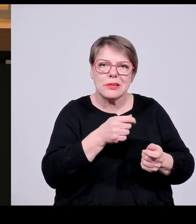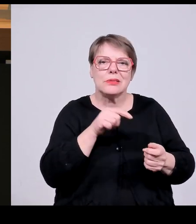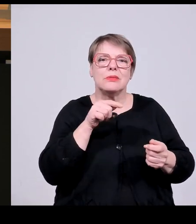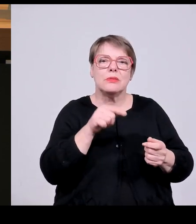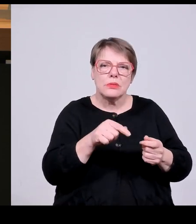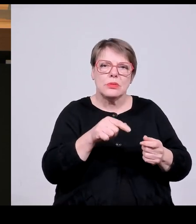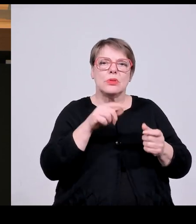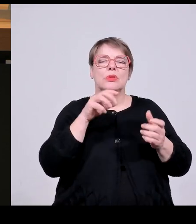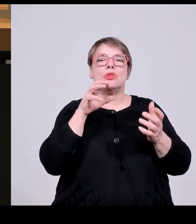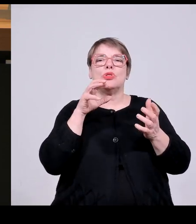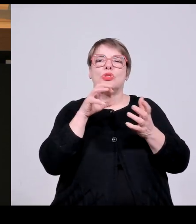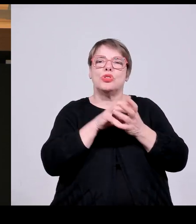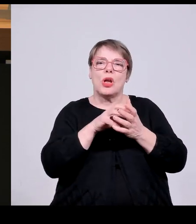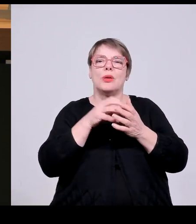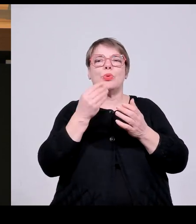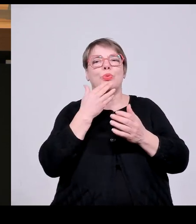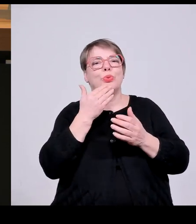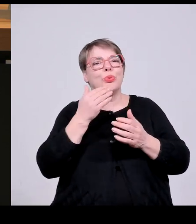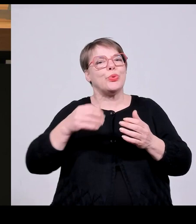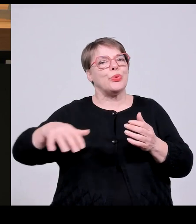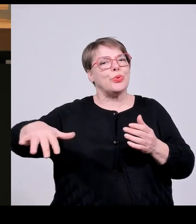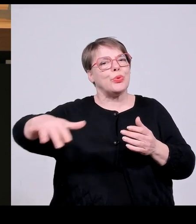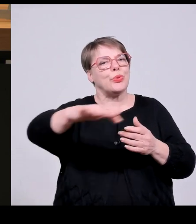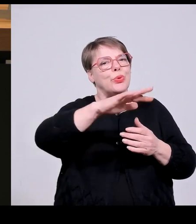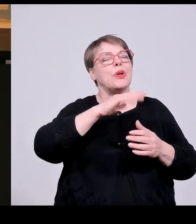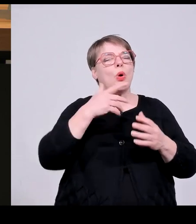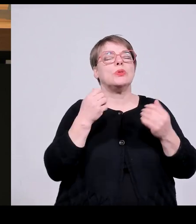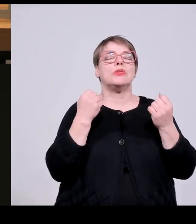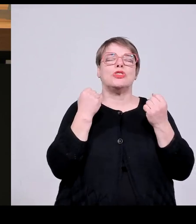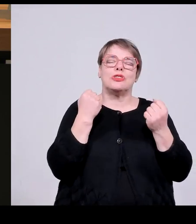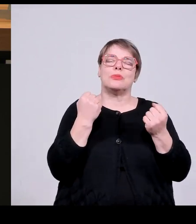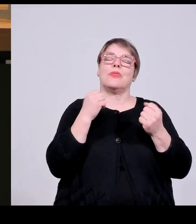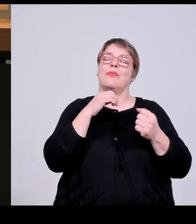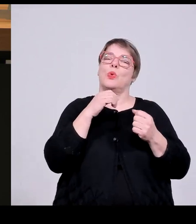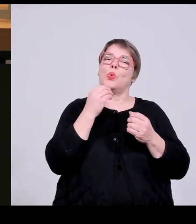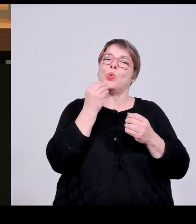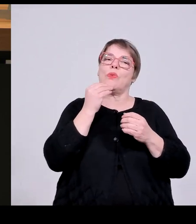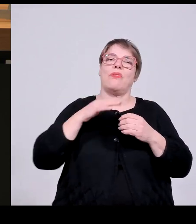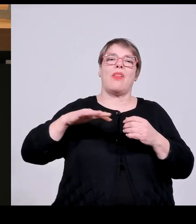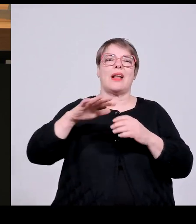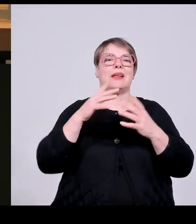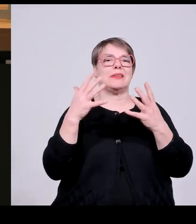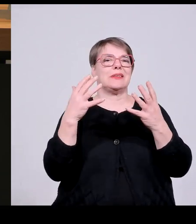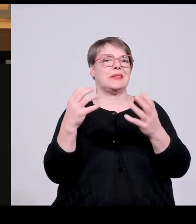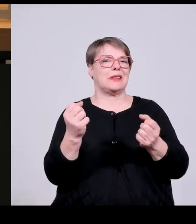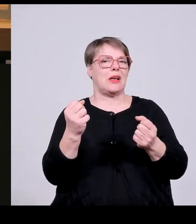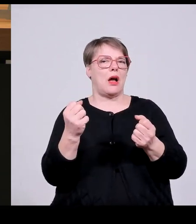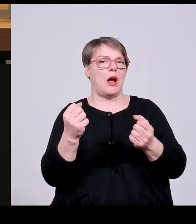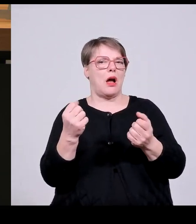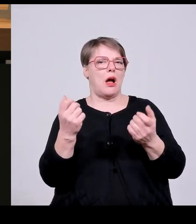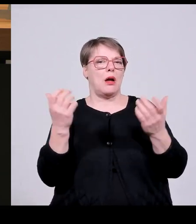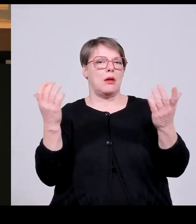Lieber Berlinerinnen und Berliner, gehen Sie bitte am 12. Februar wählen. Danke schön. (Beifall) (Rednerwechsel)